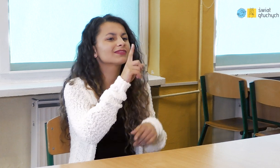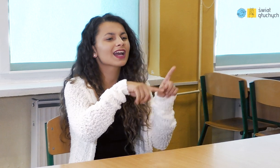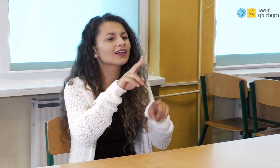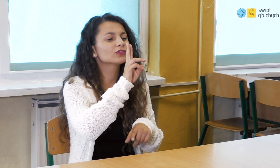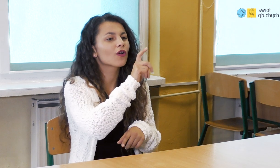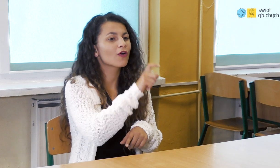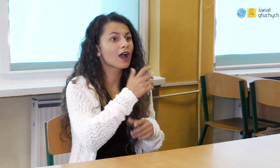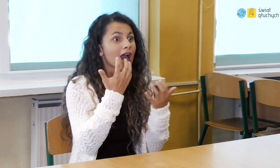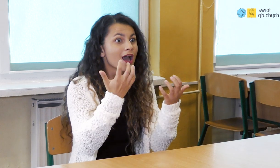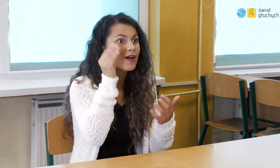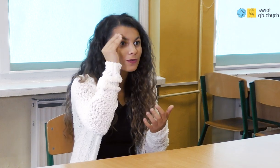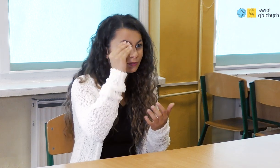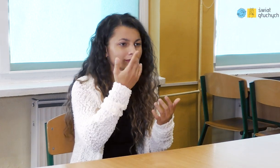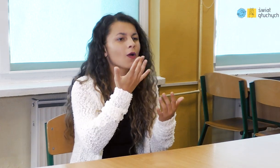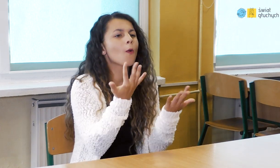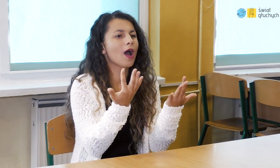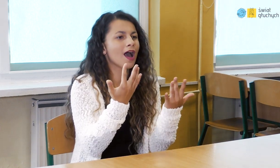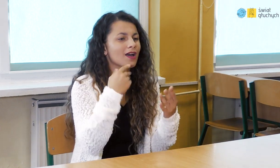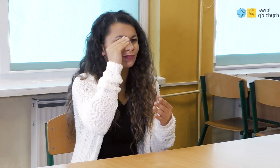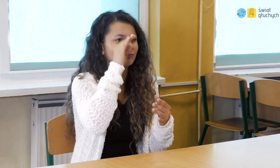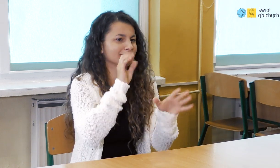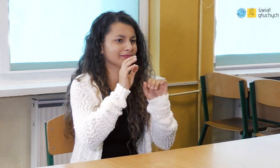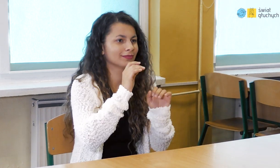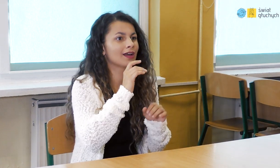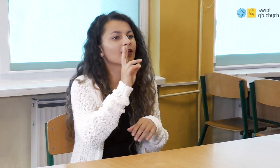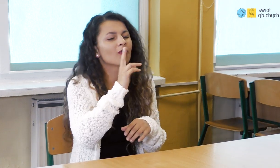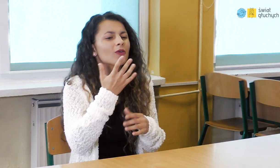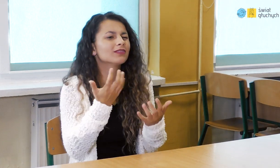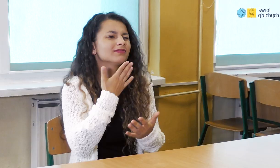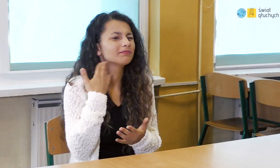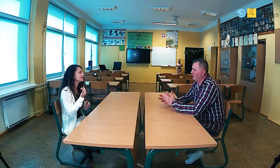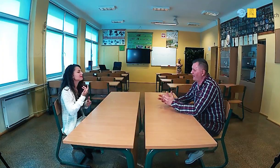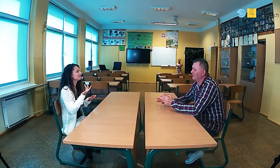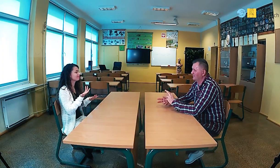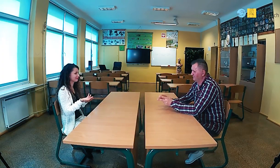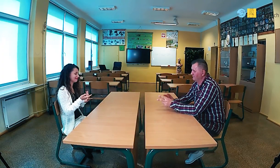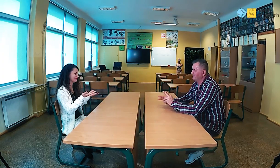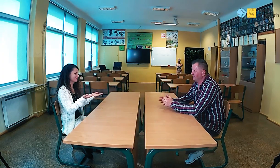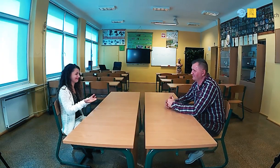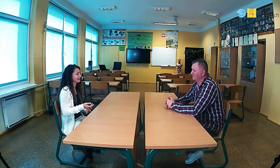To zależy od osoby. Jeżeli ktoś chętnie się uczy, to łatwiej mu to przychodzi.